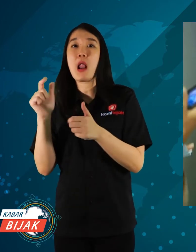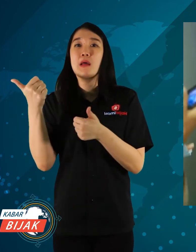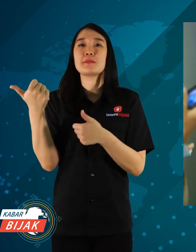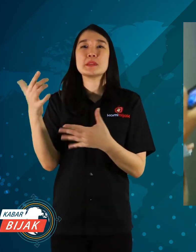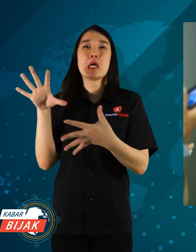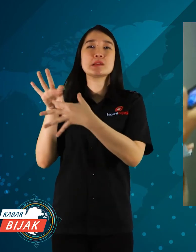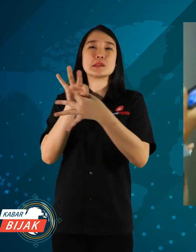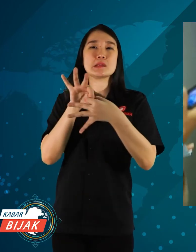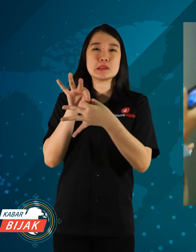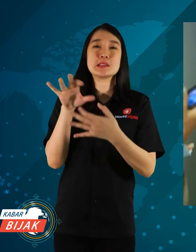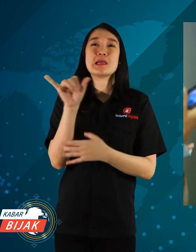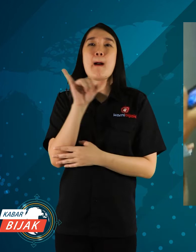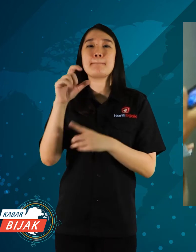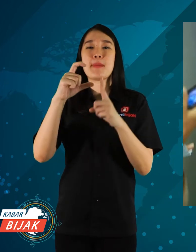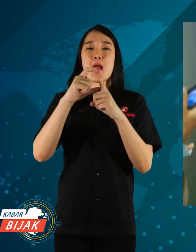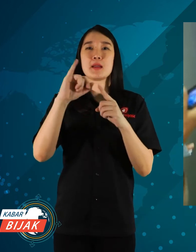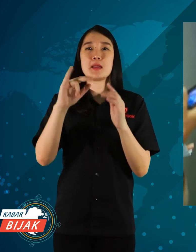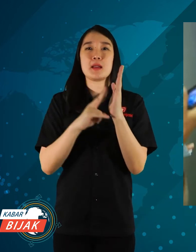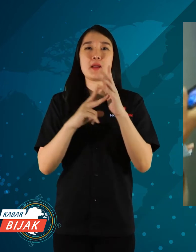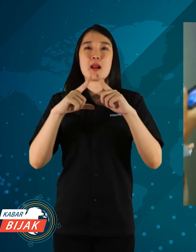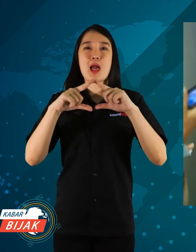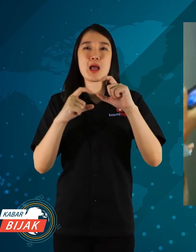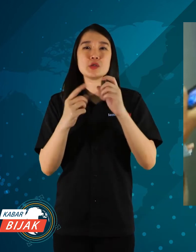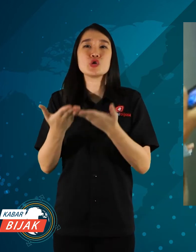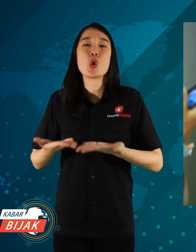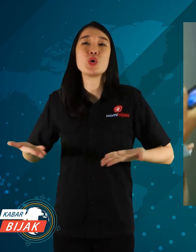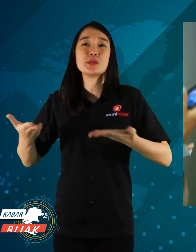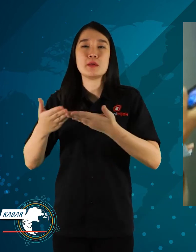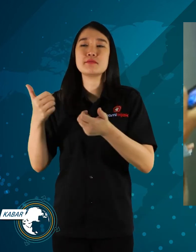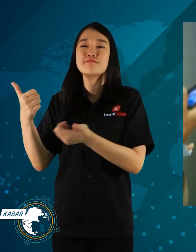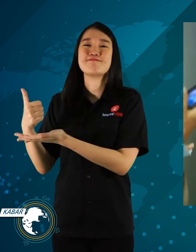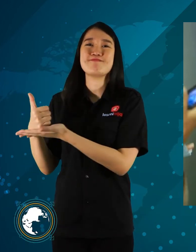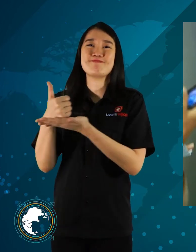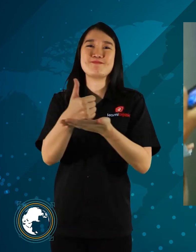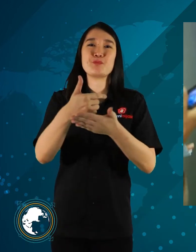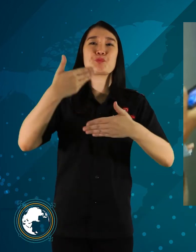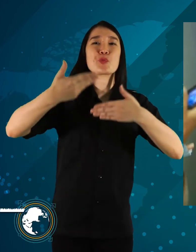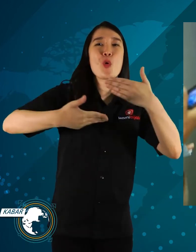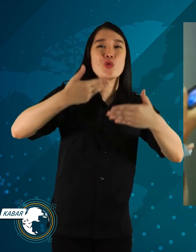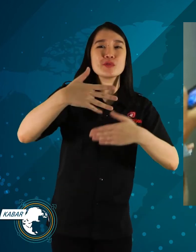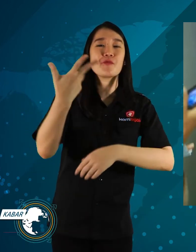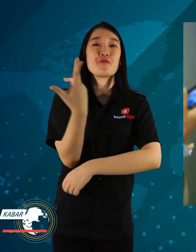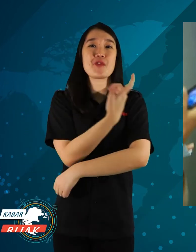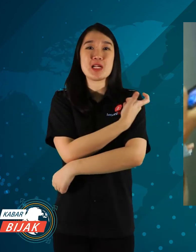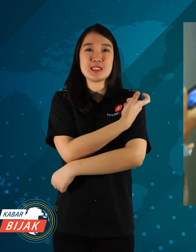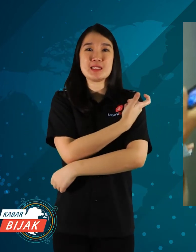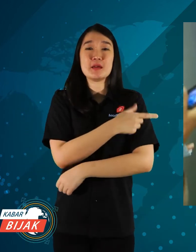nanti akan bekerja sama dengan Dinas Sosial untuk membantu prosedur vaksinasi.